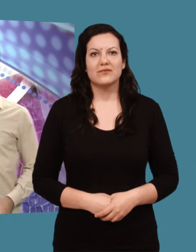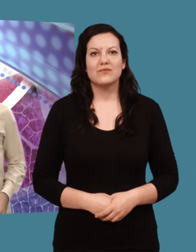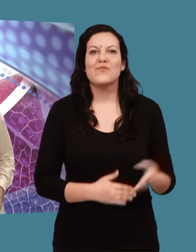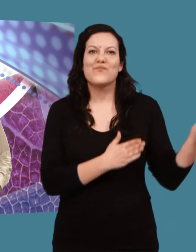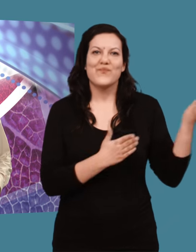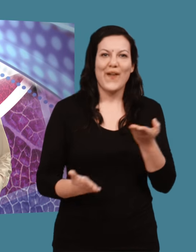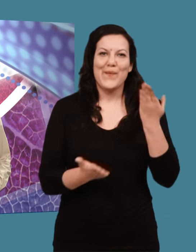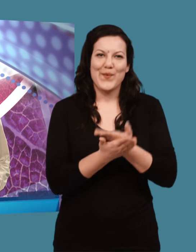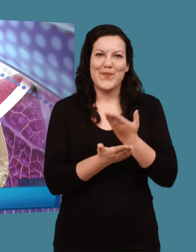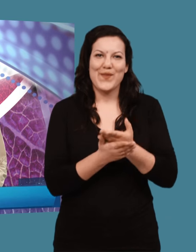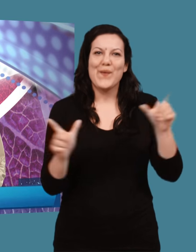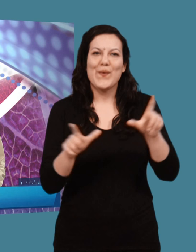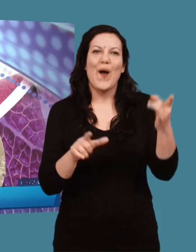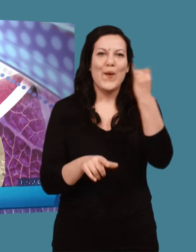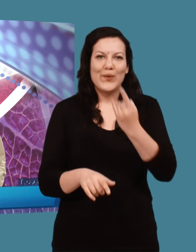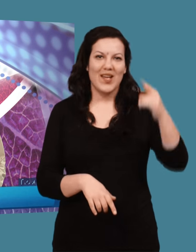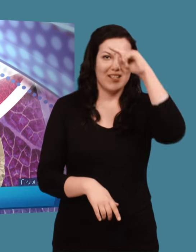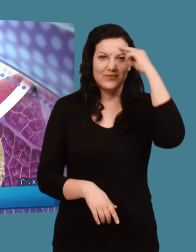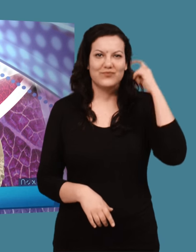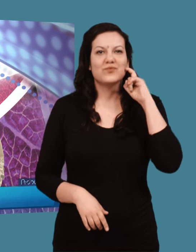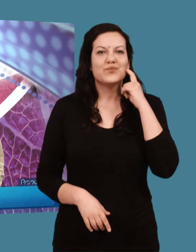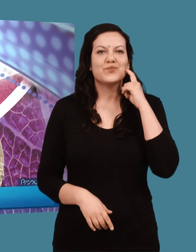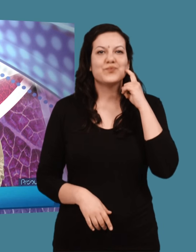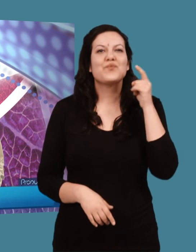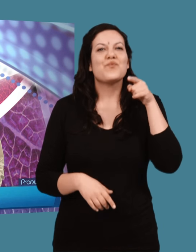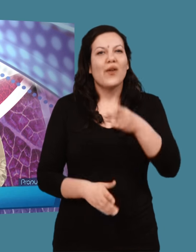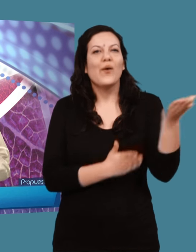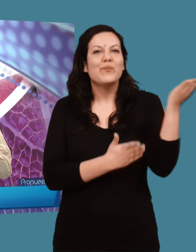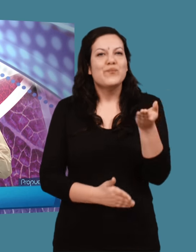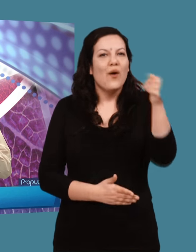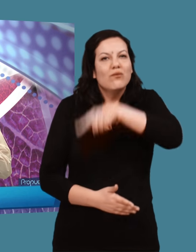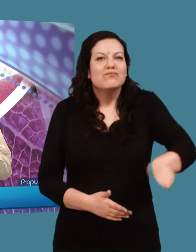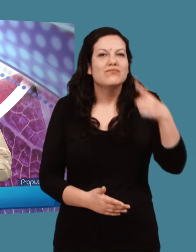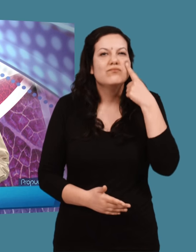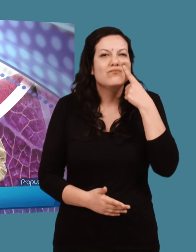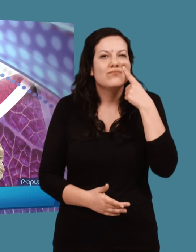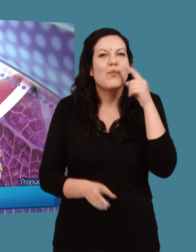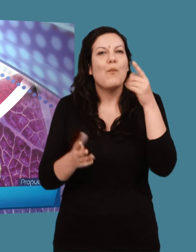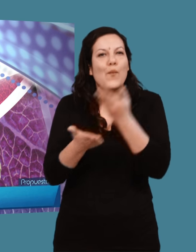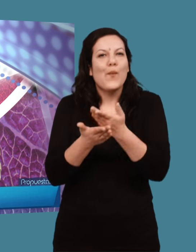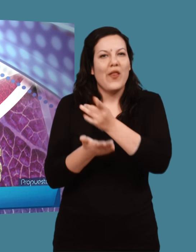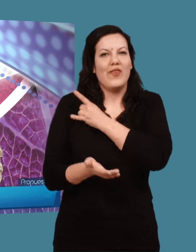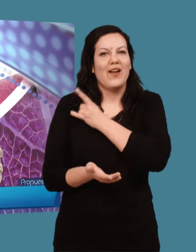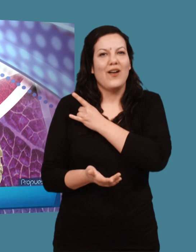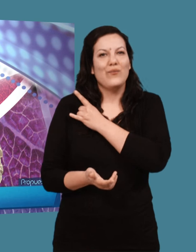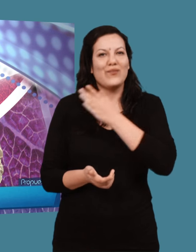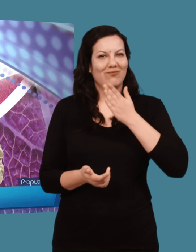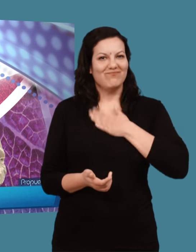Bienvenidos a Propuestas, el Programa de la Universidad Nacional de Entre Ríos. Donde hoy los invitamos a conocer la propuesta académica de nuestra Universidad,